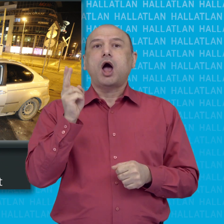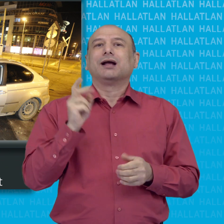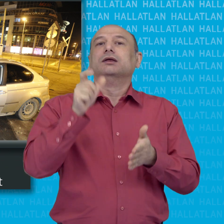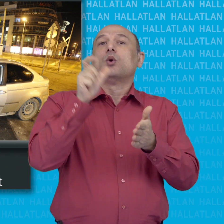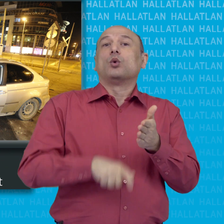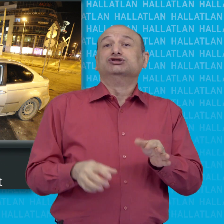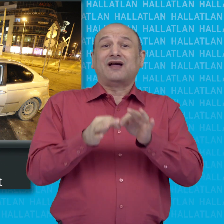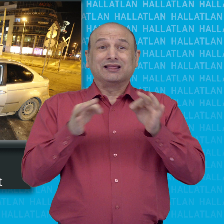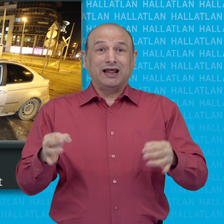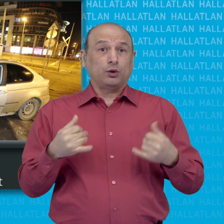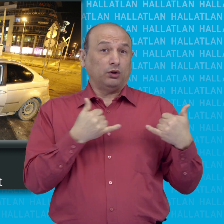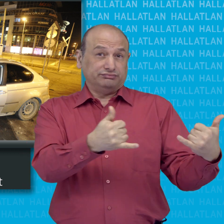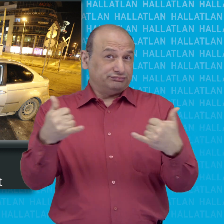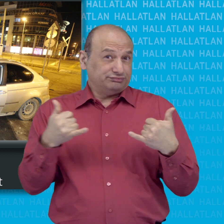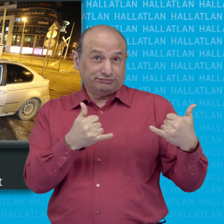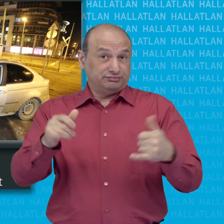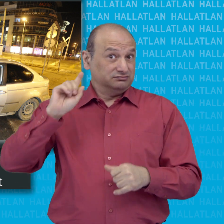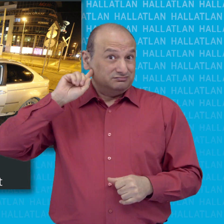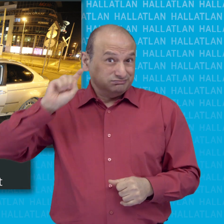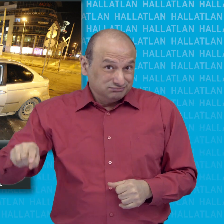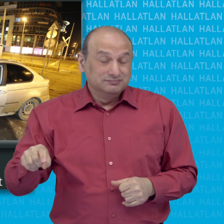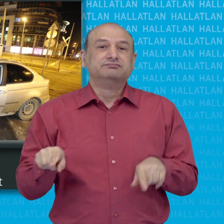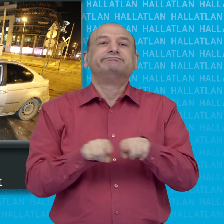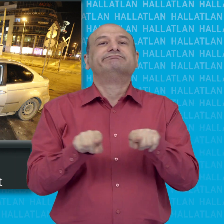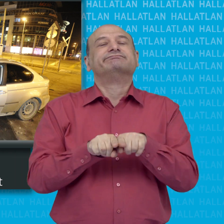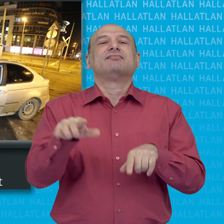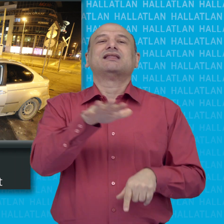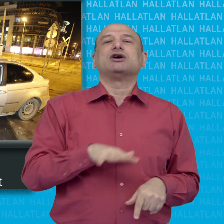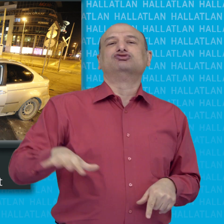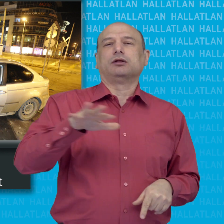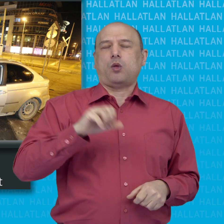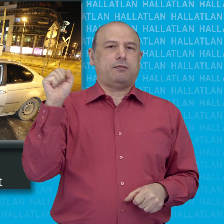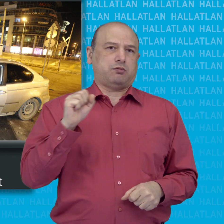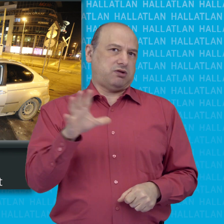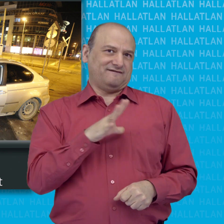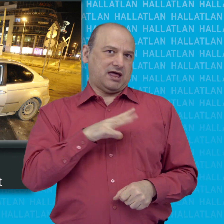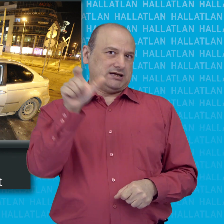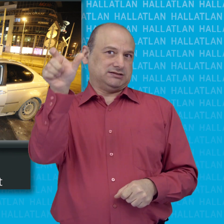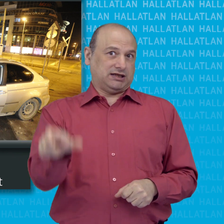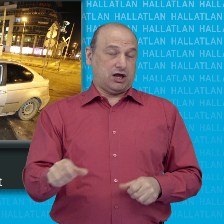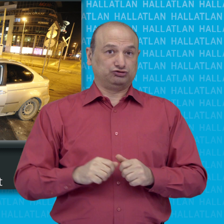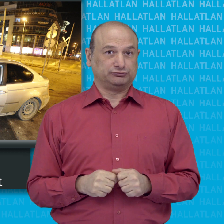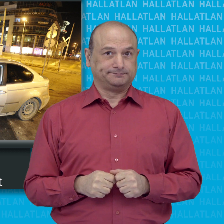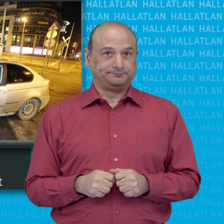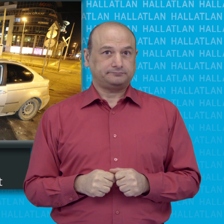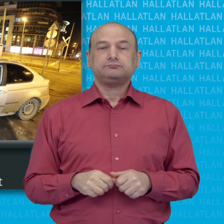az ilyen sofőrök különösen veszélyesek a társadalomra.